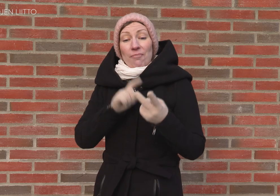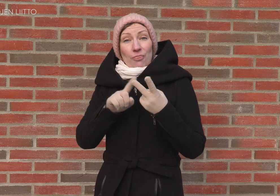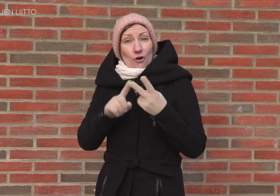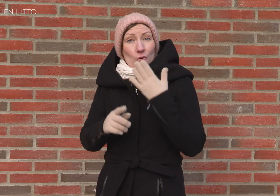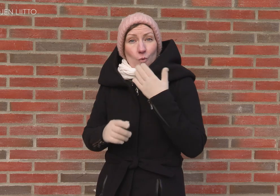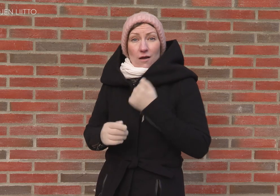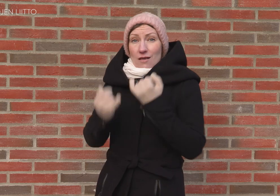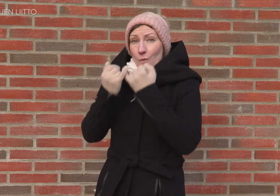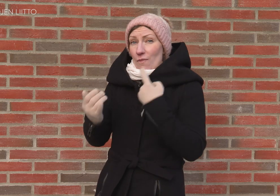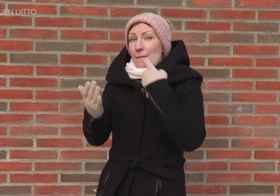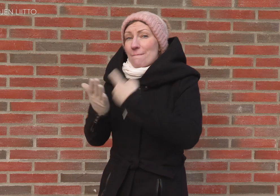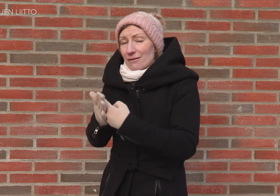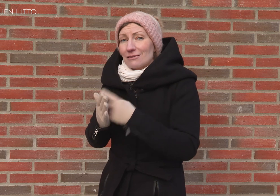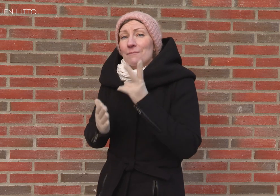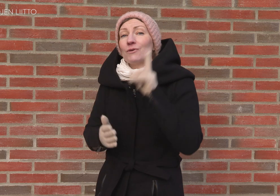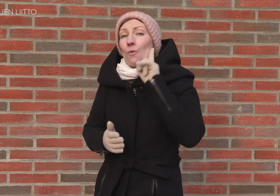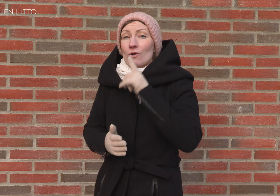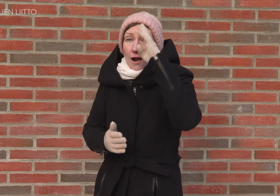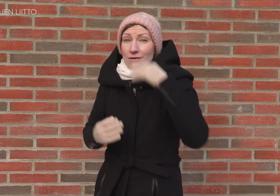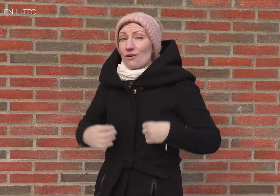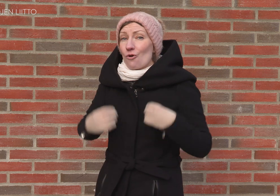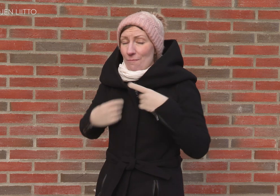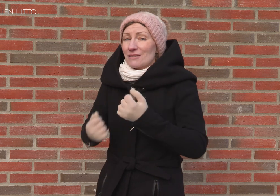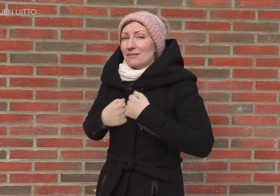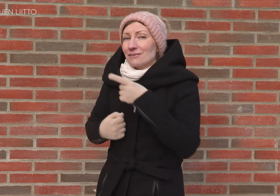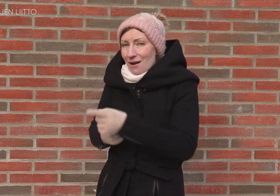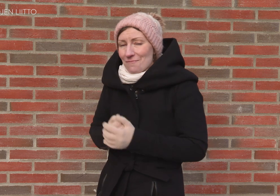Toinen kunniamaininta myönnetään Kuurojen kansanopistolle.